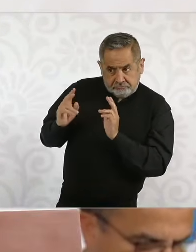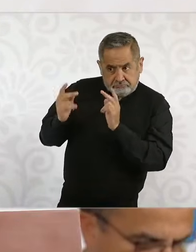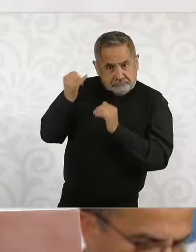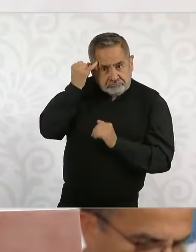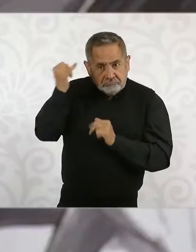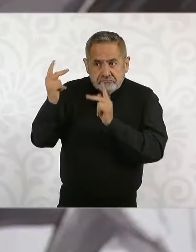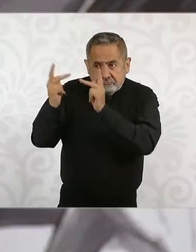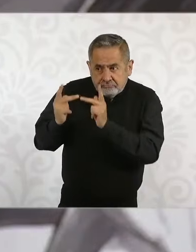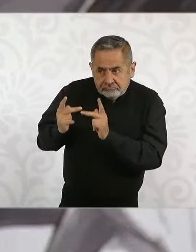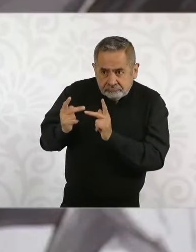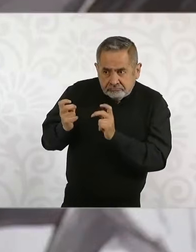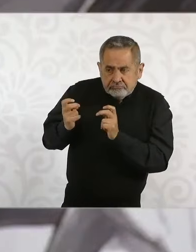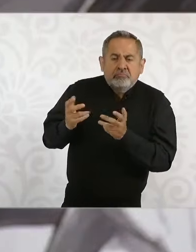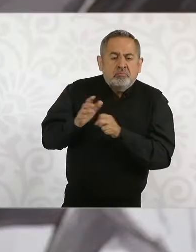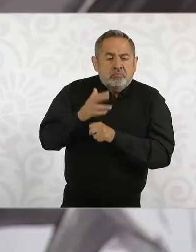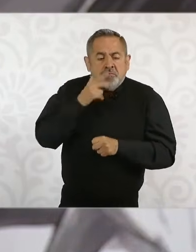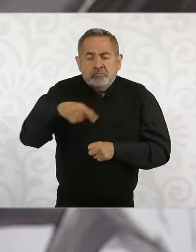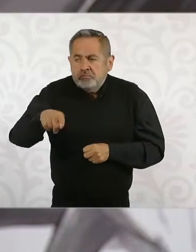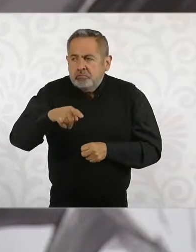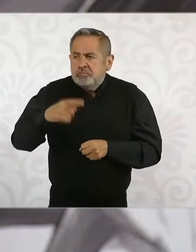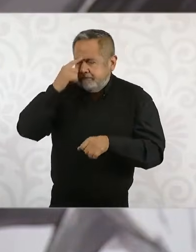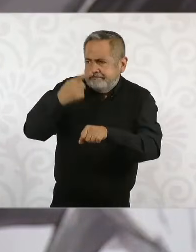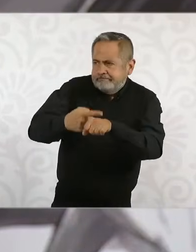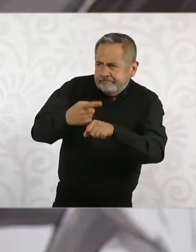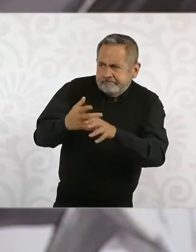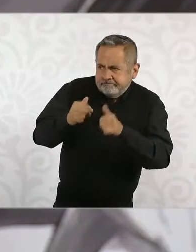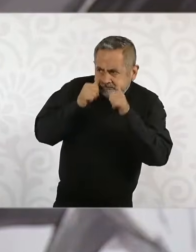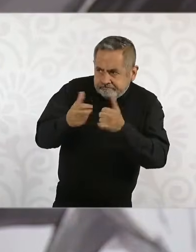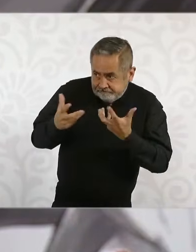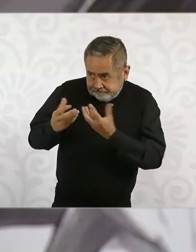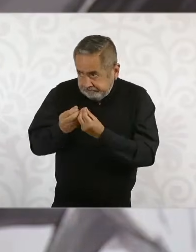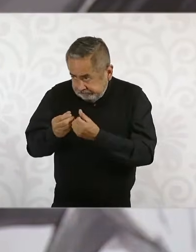qué era lo mejor para los pacientes mexicanos, qué podíamos hacer juntos. Nos sentamos,